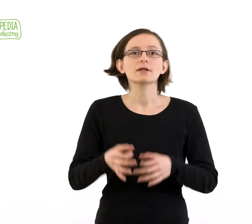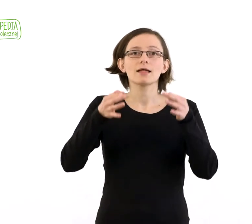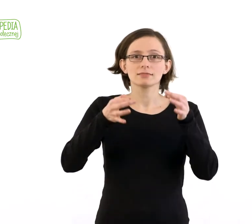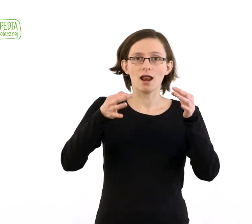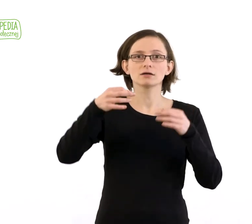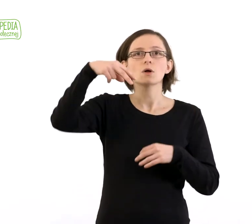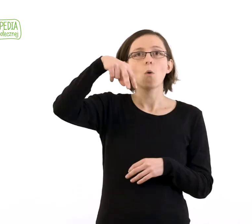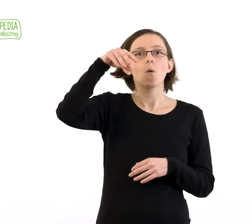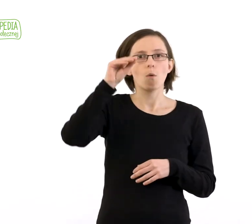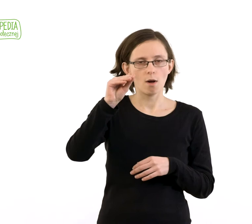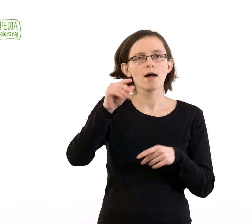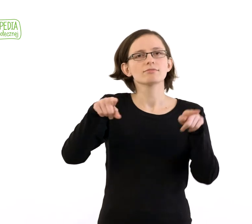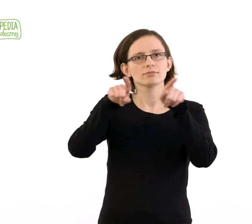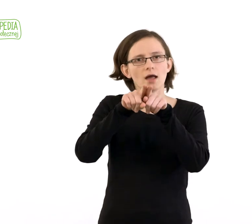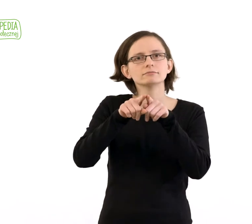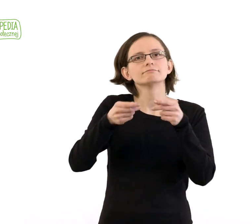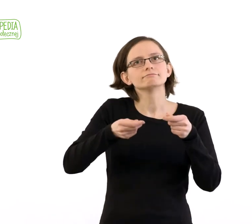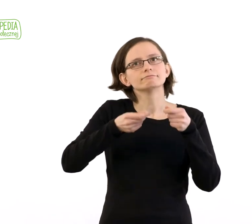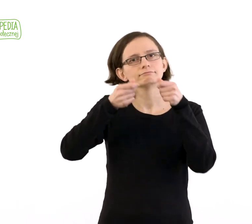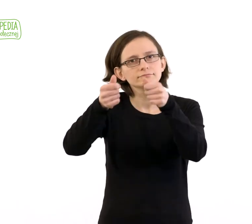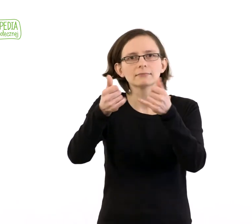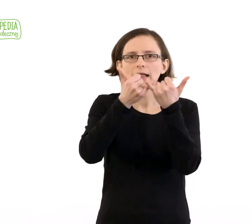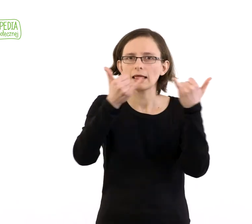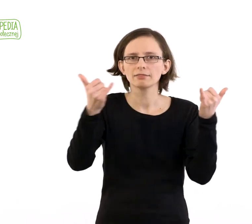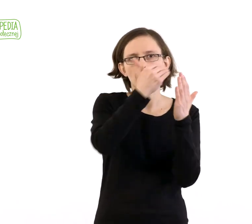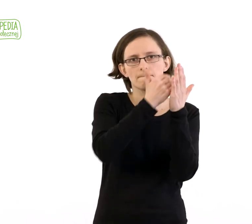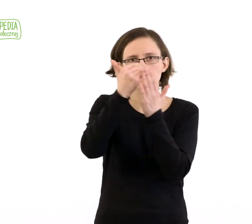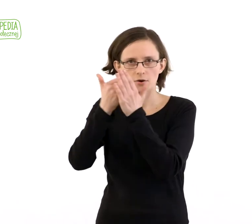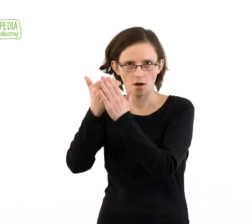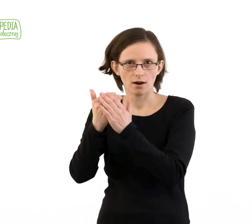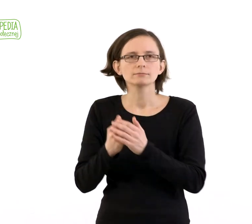Obecnie UE również wspiera inne programy: